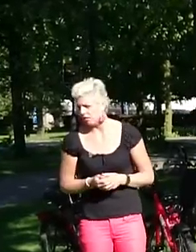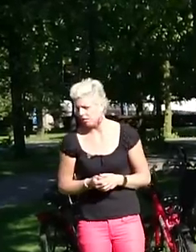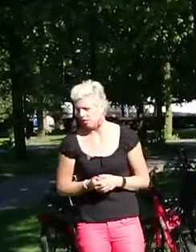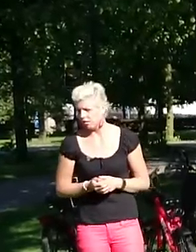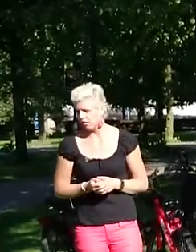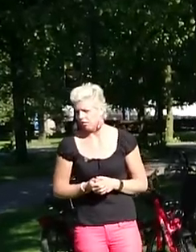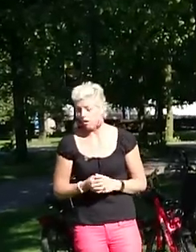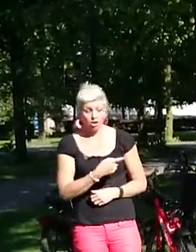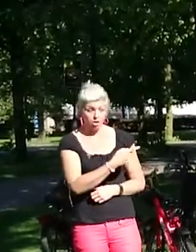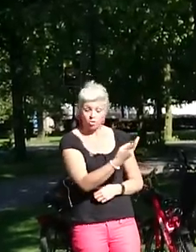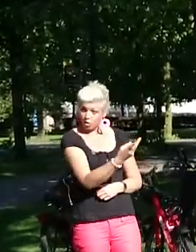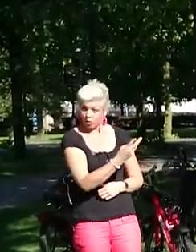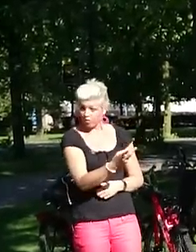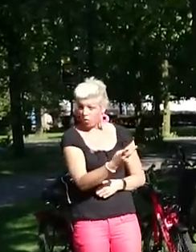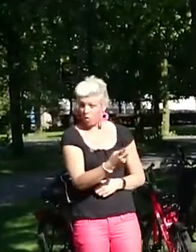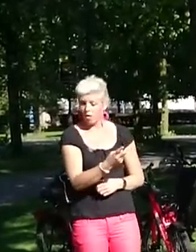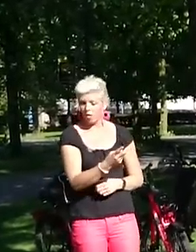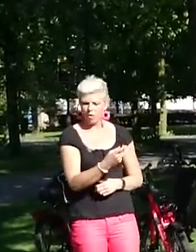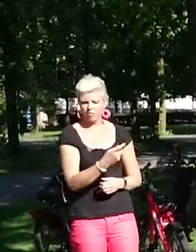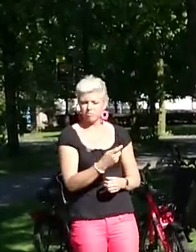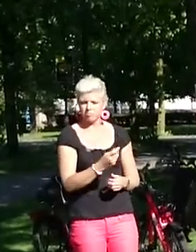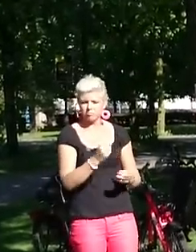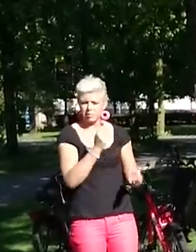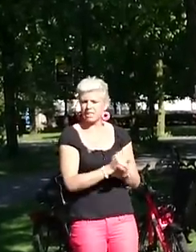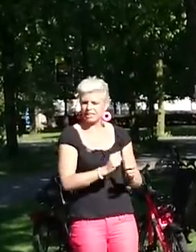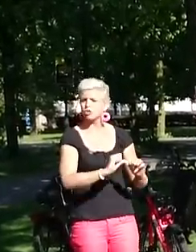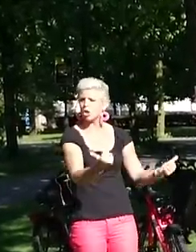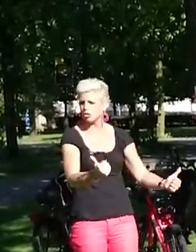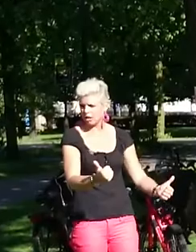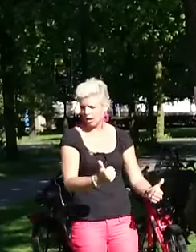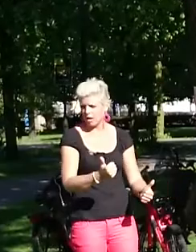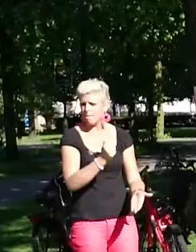De är nu Frankrikes största parti.